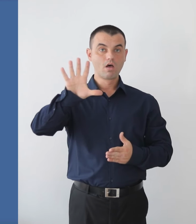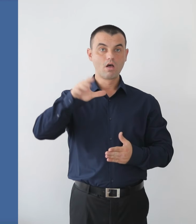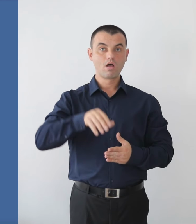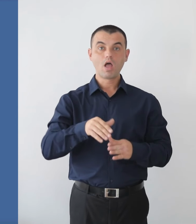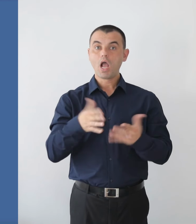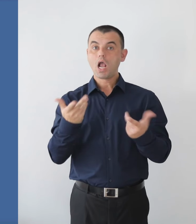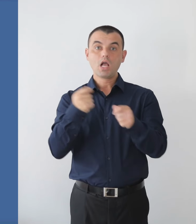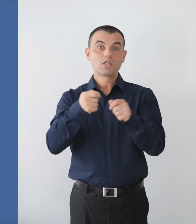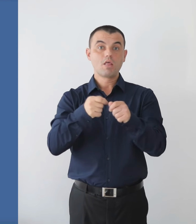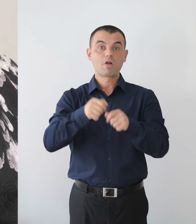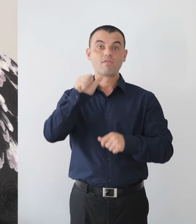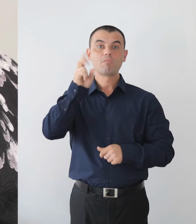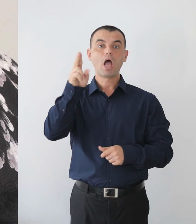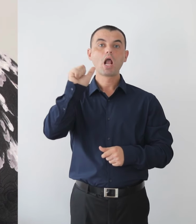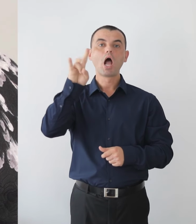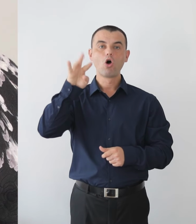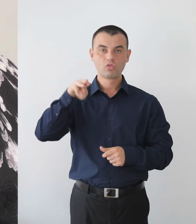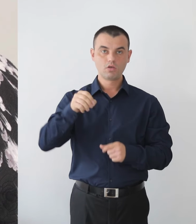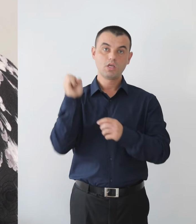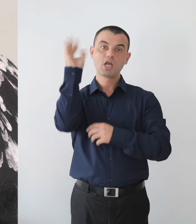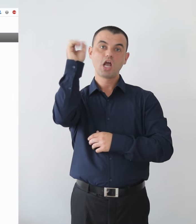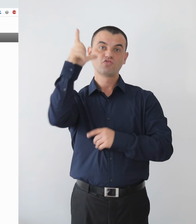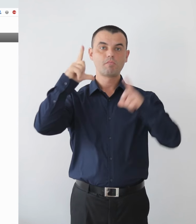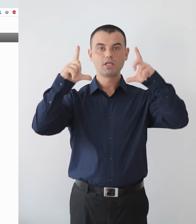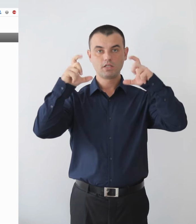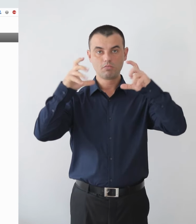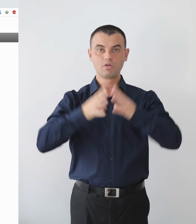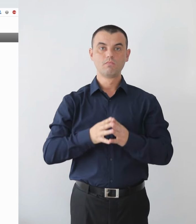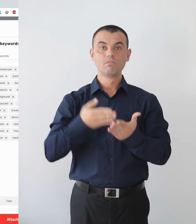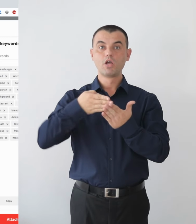Част 5: Как да се създаде акаунт и да се качват снимки